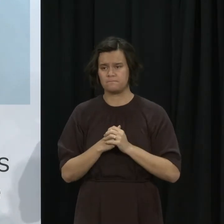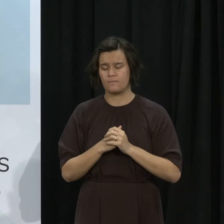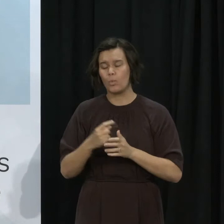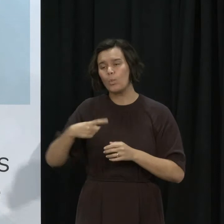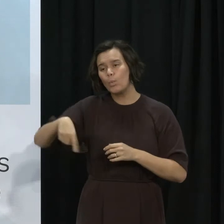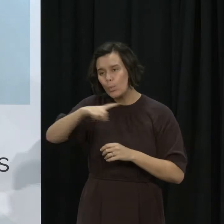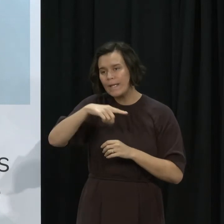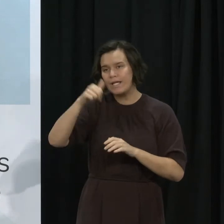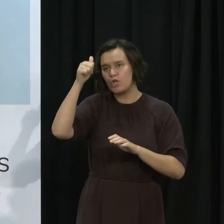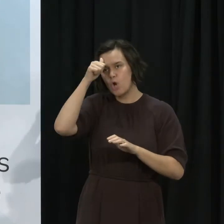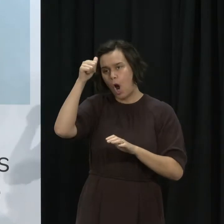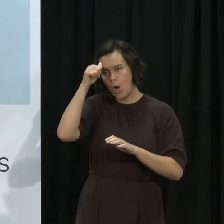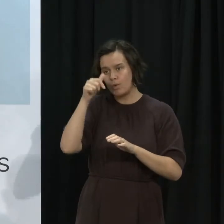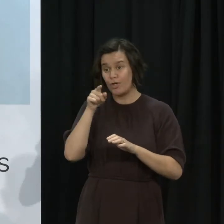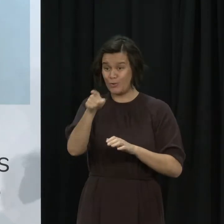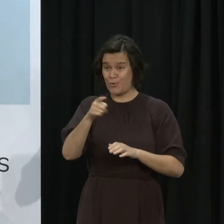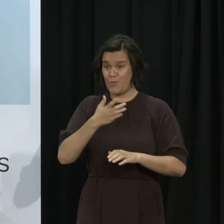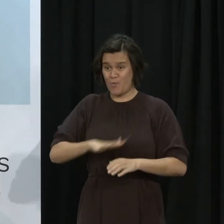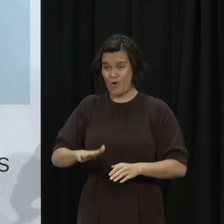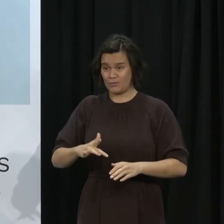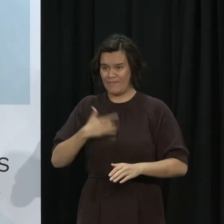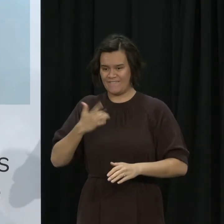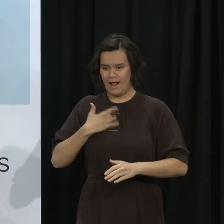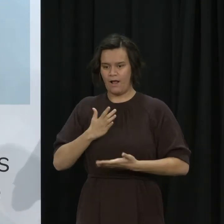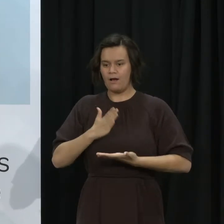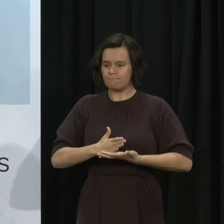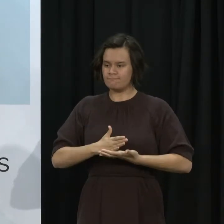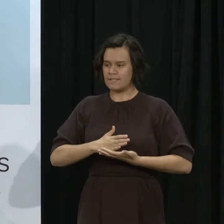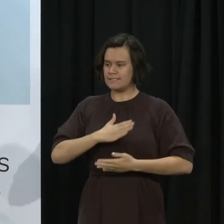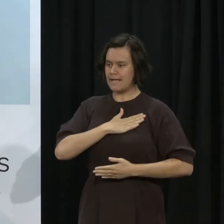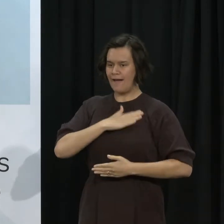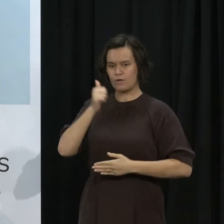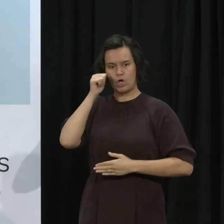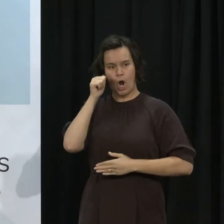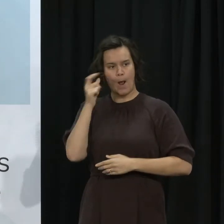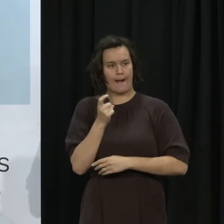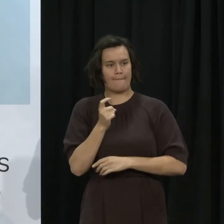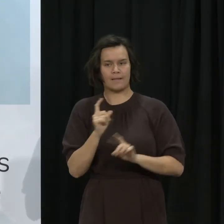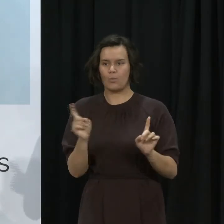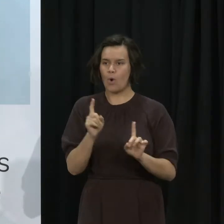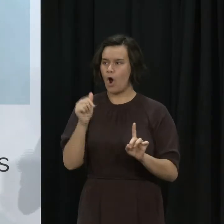tipu haere tonu a COVID 19 i nga poi porowhita hou ki ta tatou huarahi, me mahi whakautu i runga i te huarahi e tiaki tonu ana i te oranga me te oranga o Nga tangata o Aotearoa